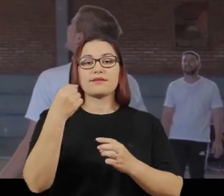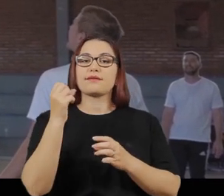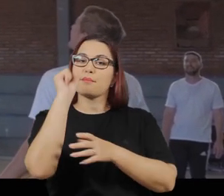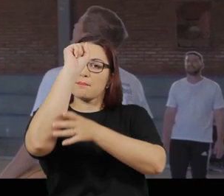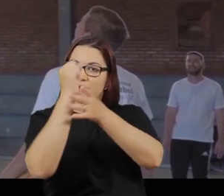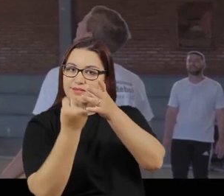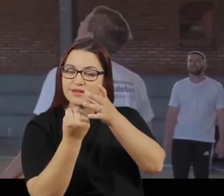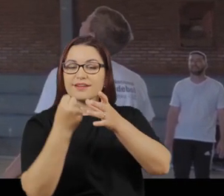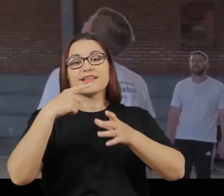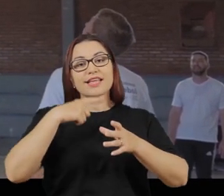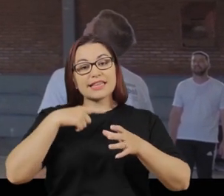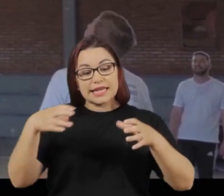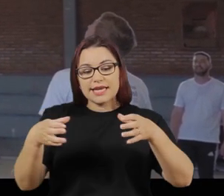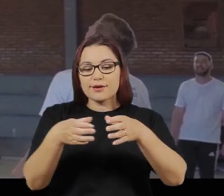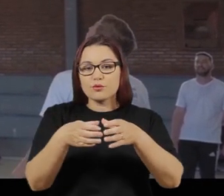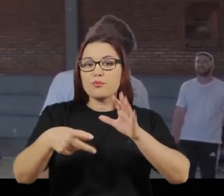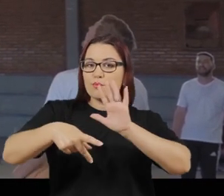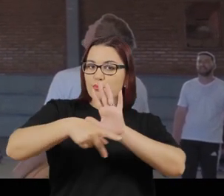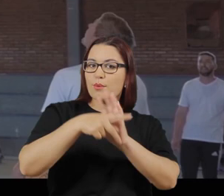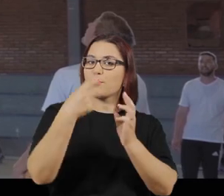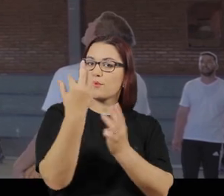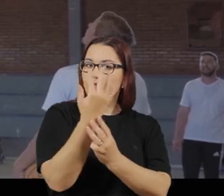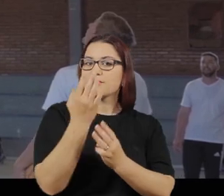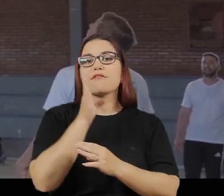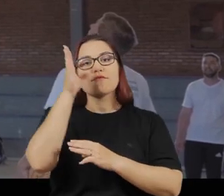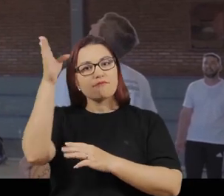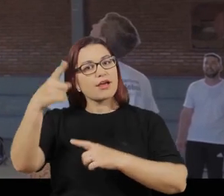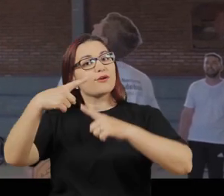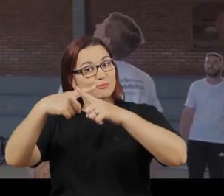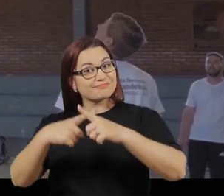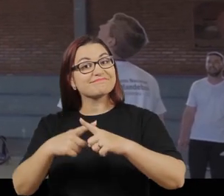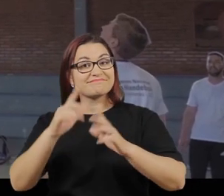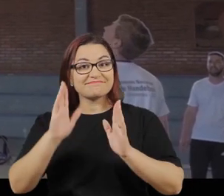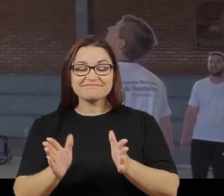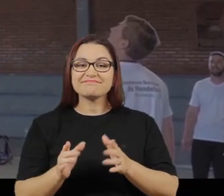equipe Força Sobre Rodas, que representa a Universidade em competições,